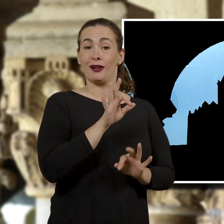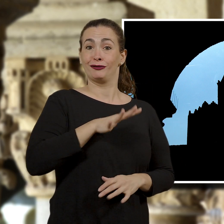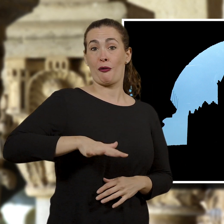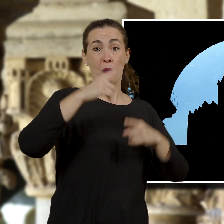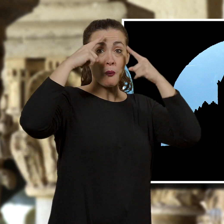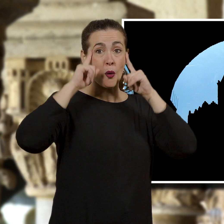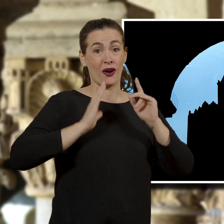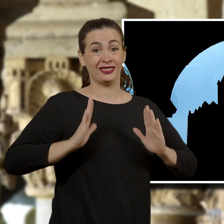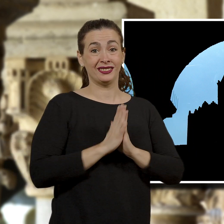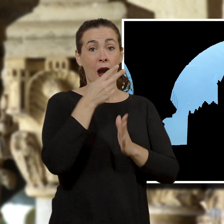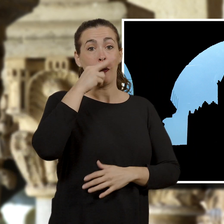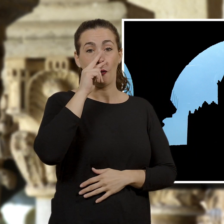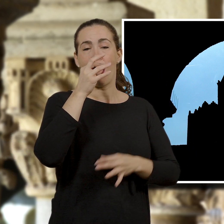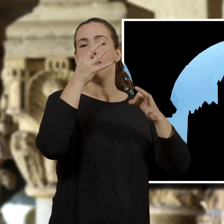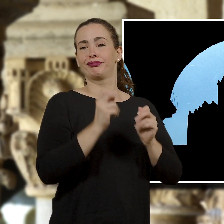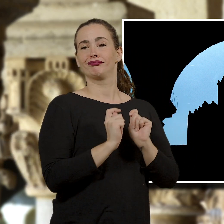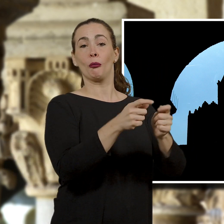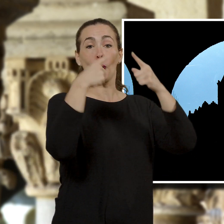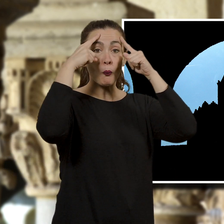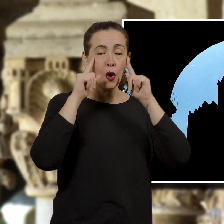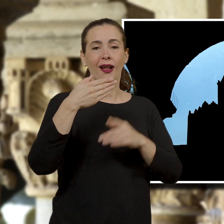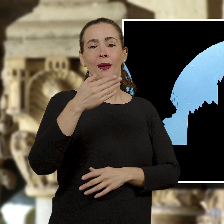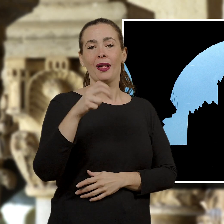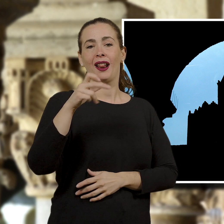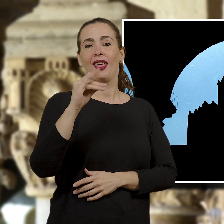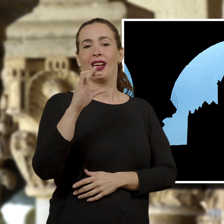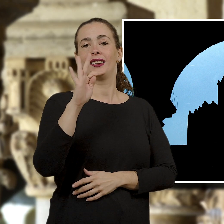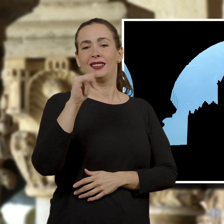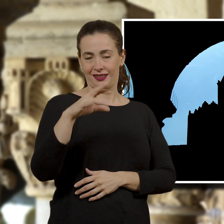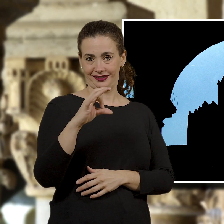És per això que els monjos de Sant Cugat eren monjos benedictins.